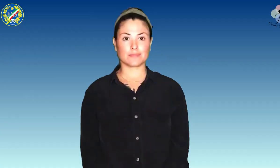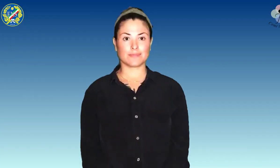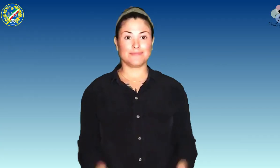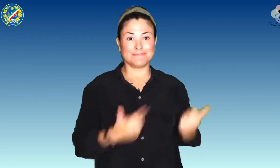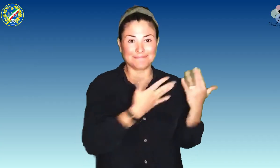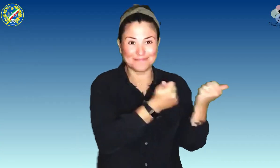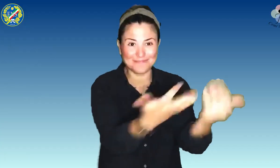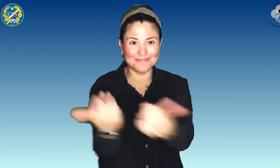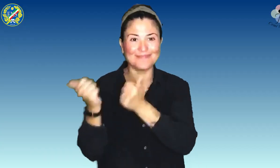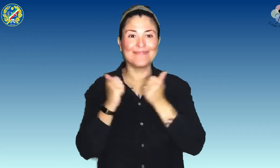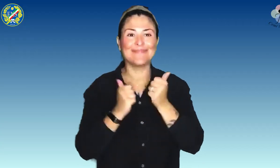Ciao a tutti!